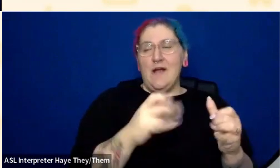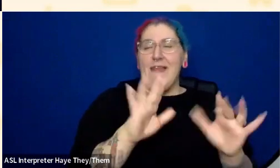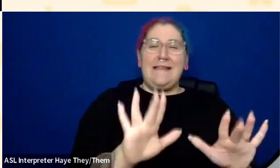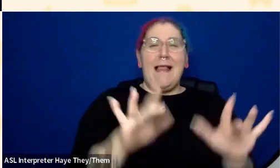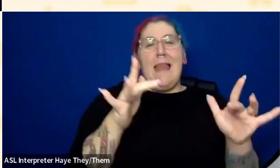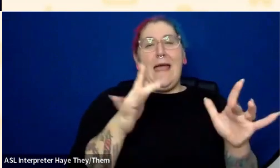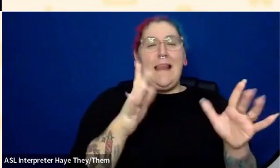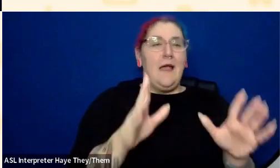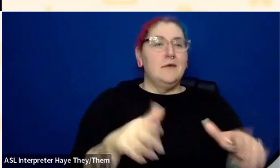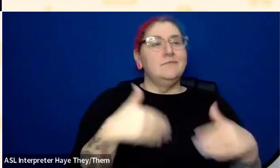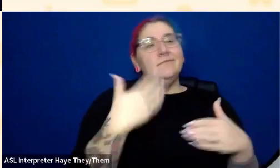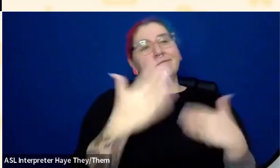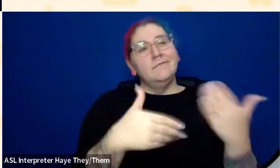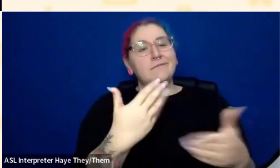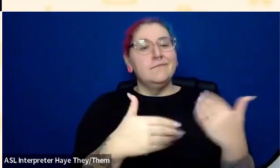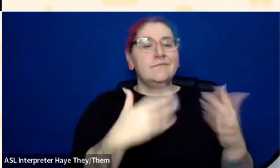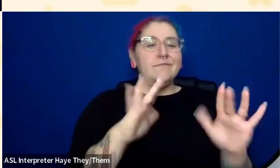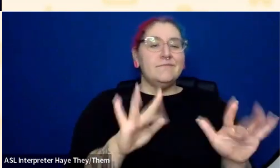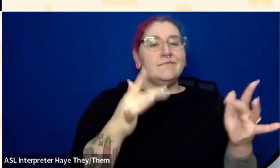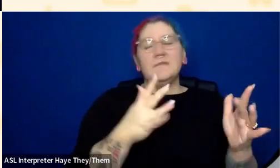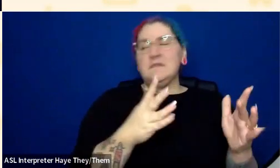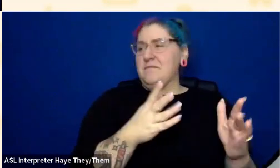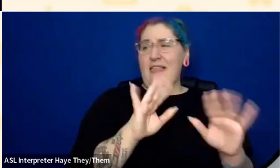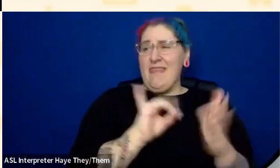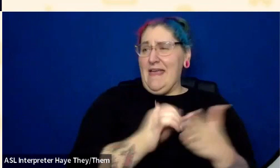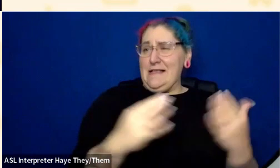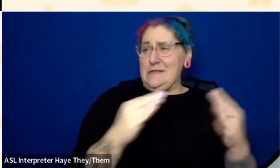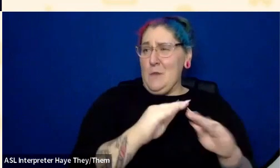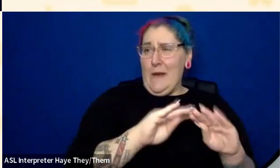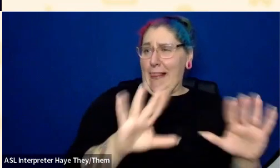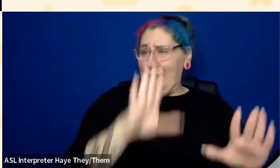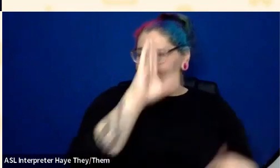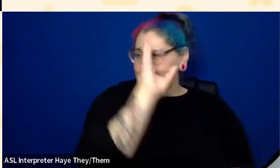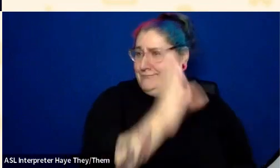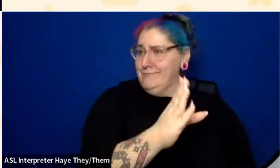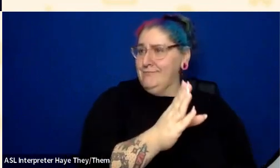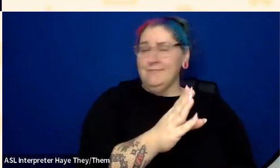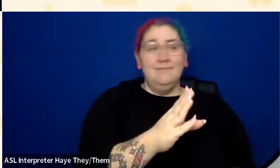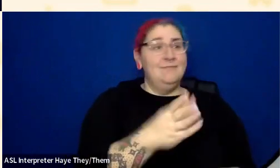Ese es el elemento de reproductor de computadora que tenemos, solo "dot play". Los otros dos se basan en el desplazamiento.